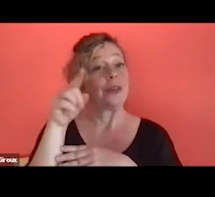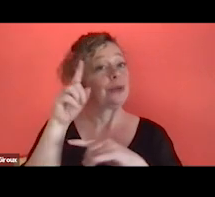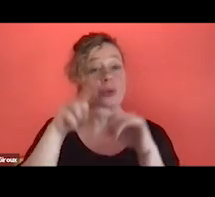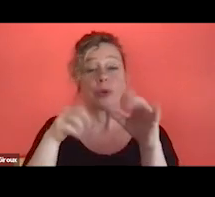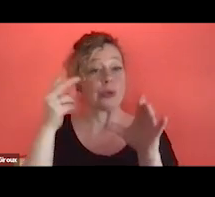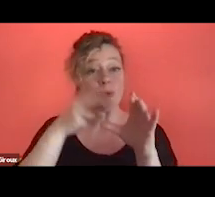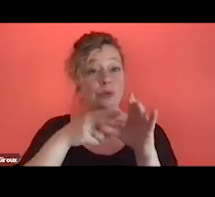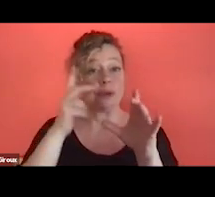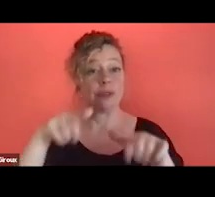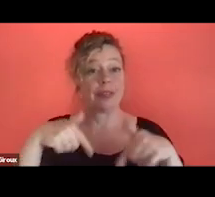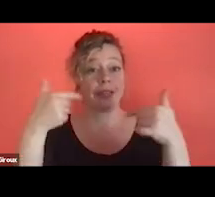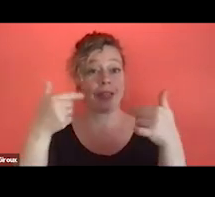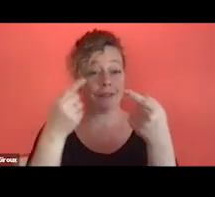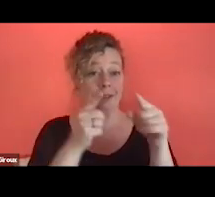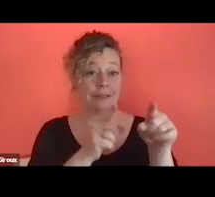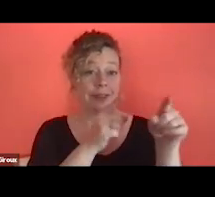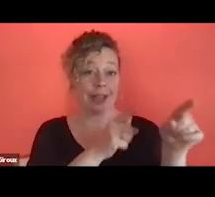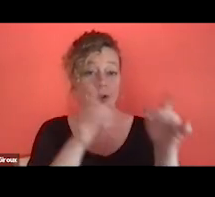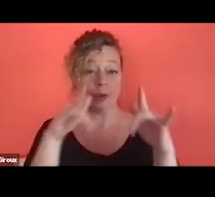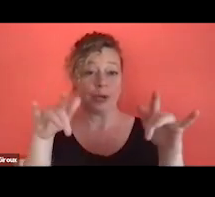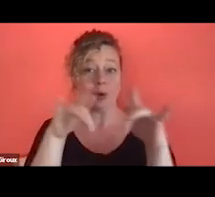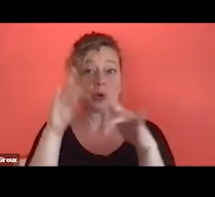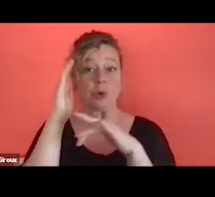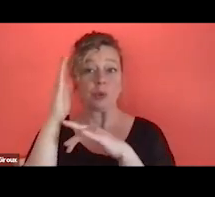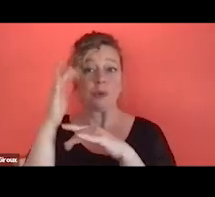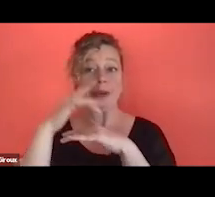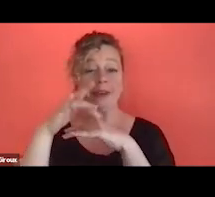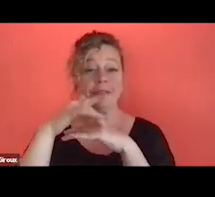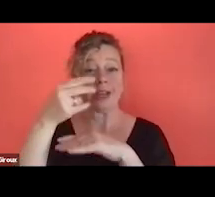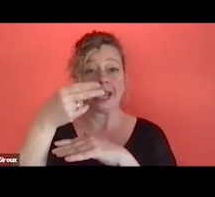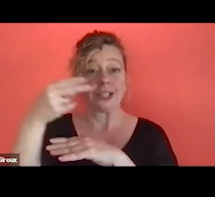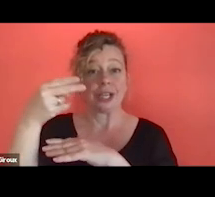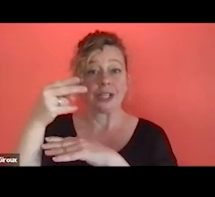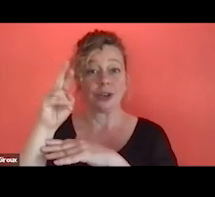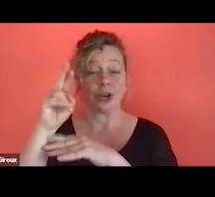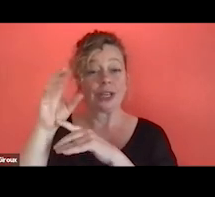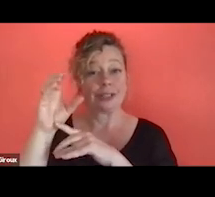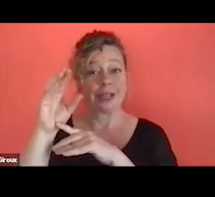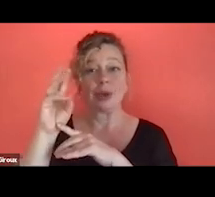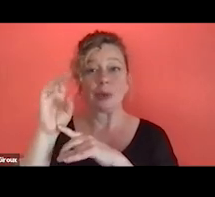a nosotros para el evento en vivo, una grabación estará disponible en el sitio web de HHRC en breve.